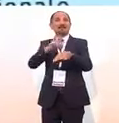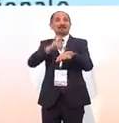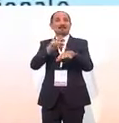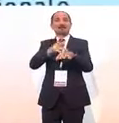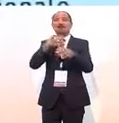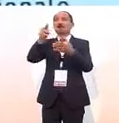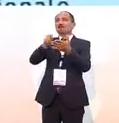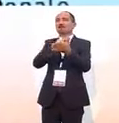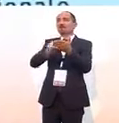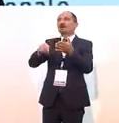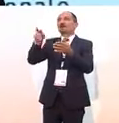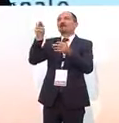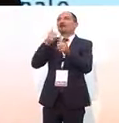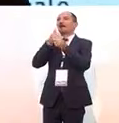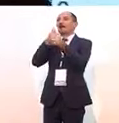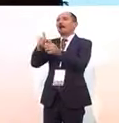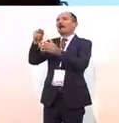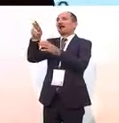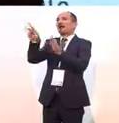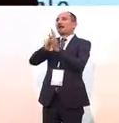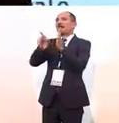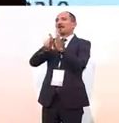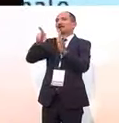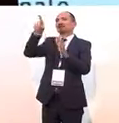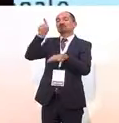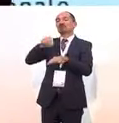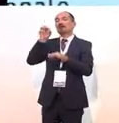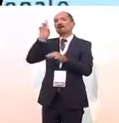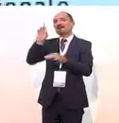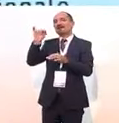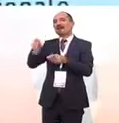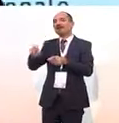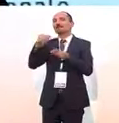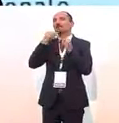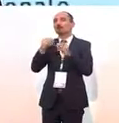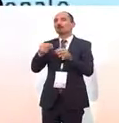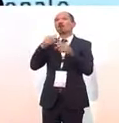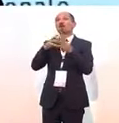legge Richetti, non siamo noi che stiamo inseguendo i grillini. E lo facciamo in un momento in